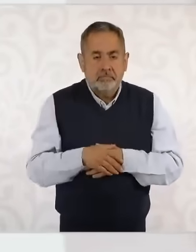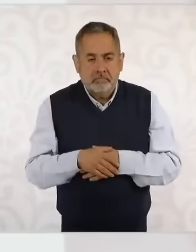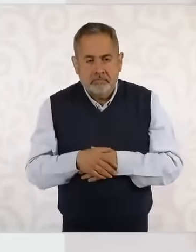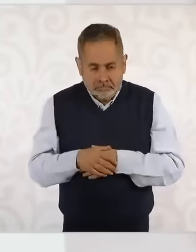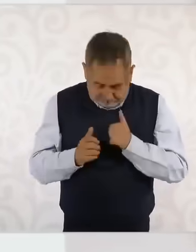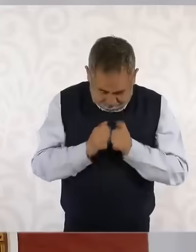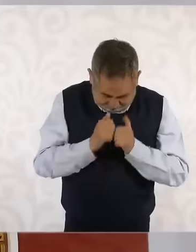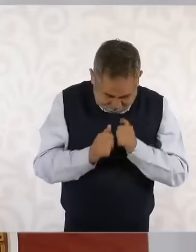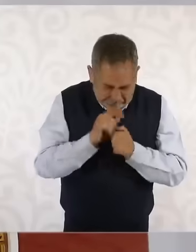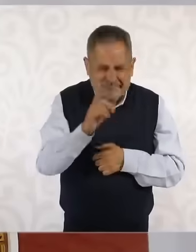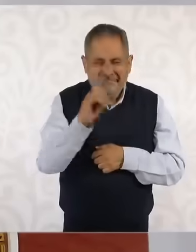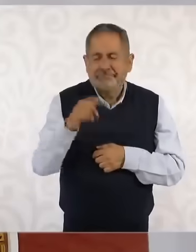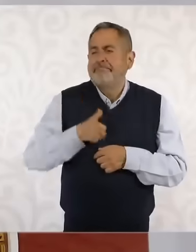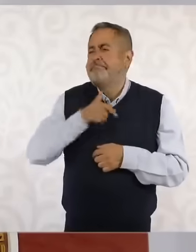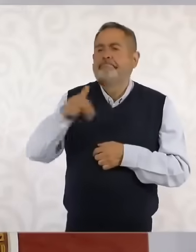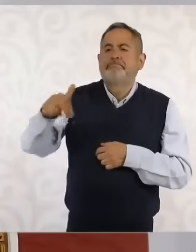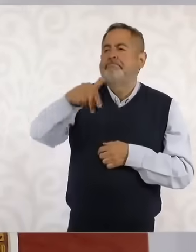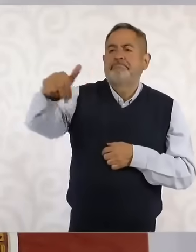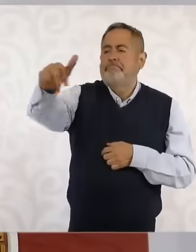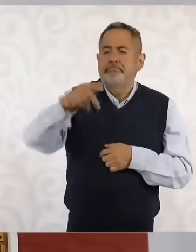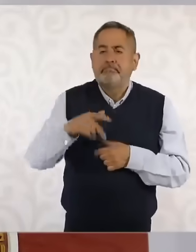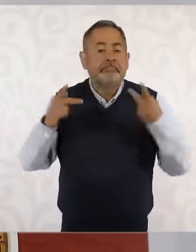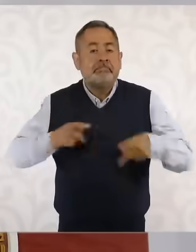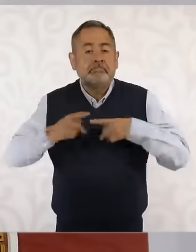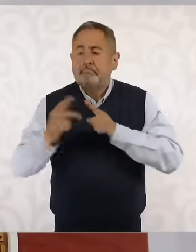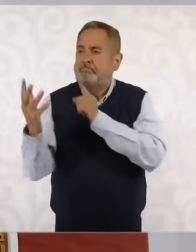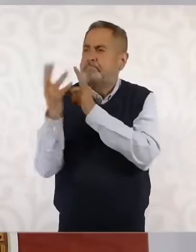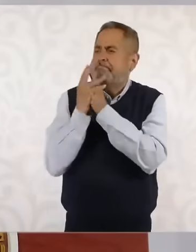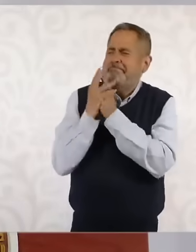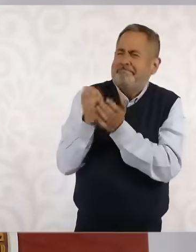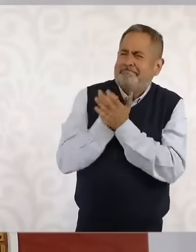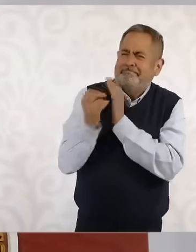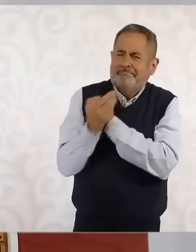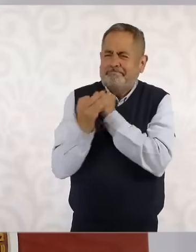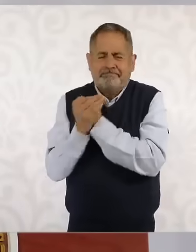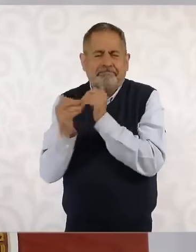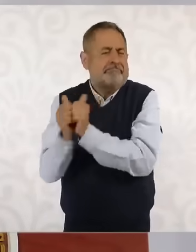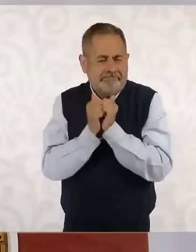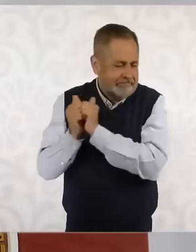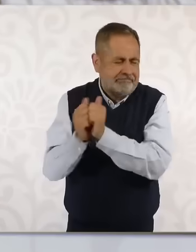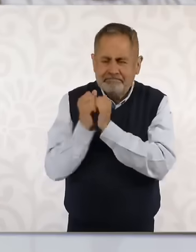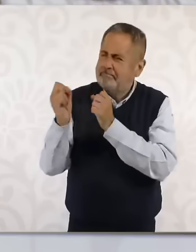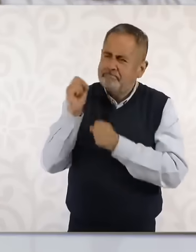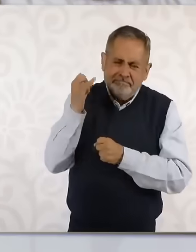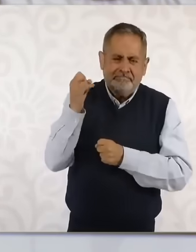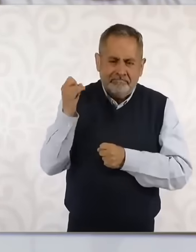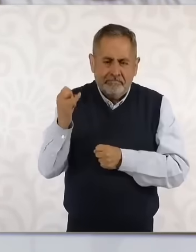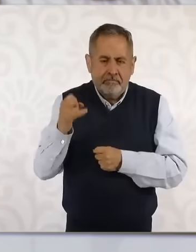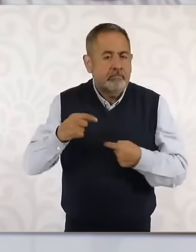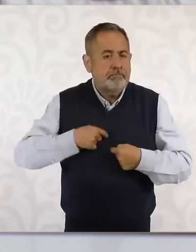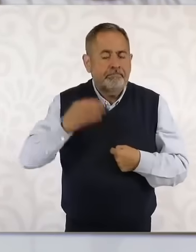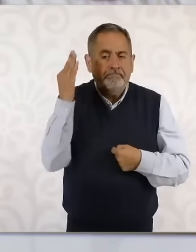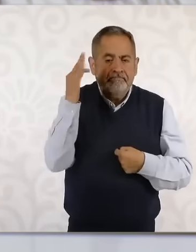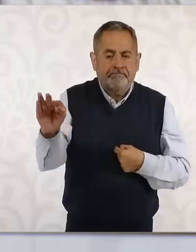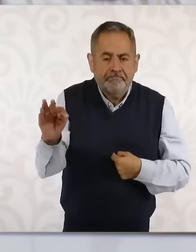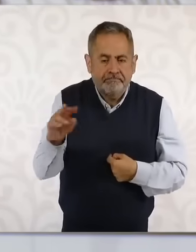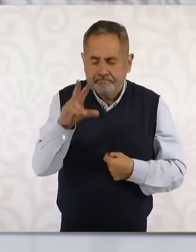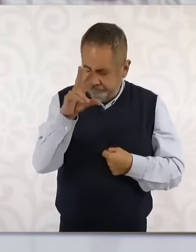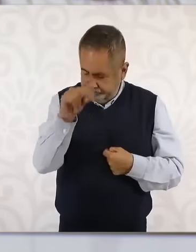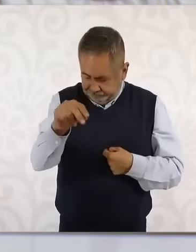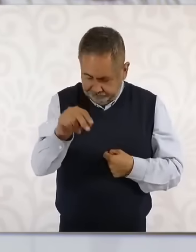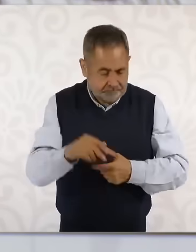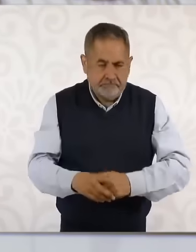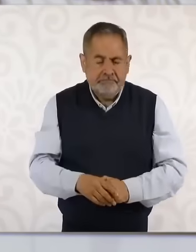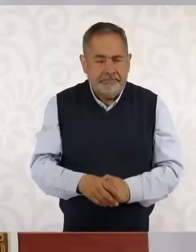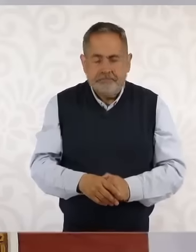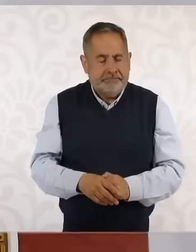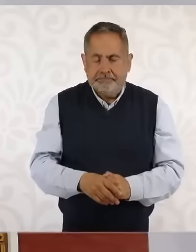sociales. La gente está con nosotros porque no las vamos a traicionar.